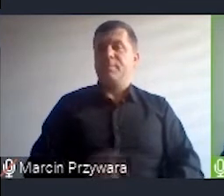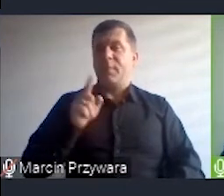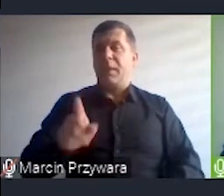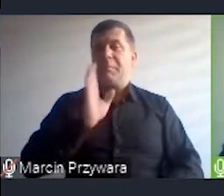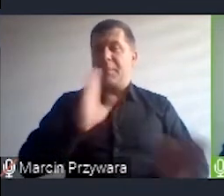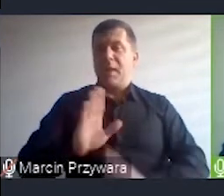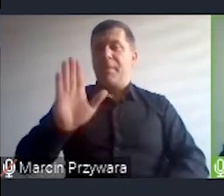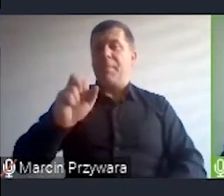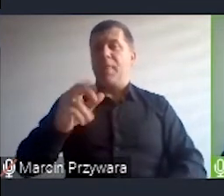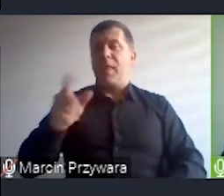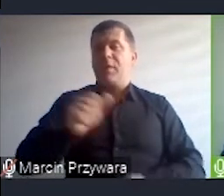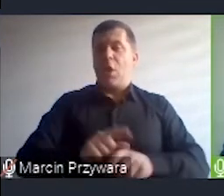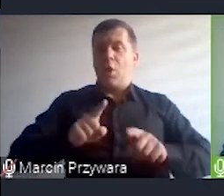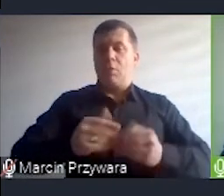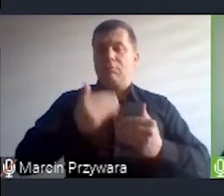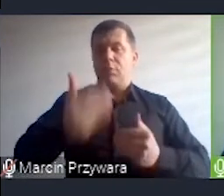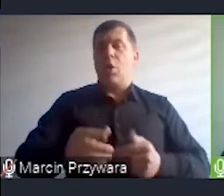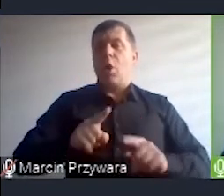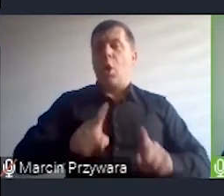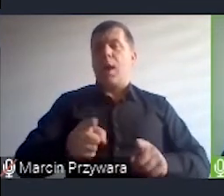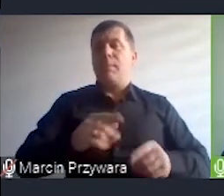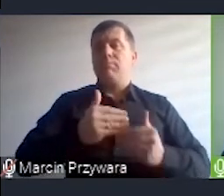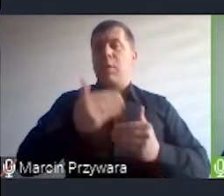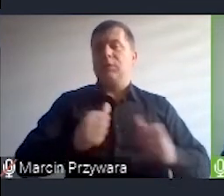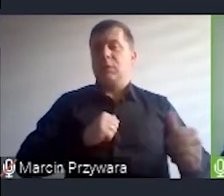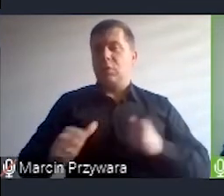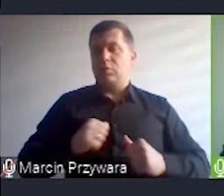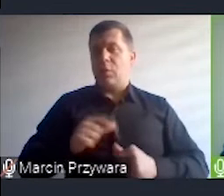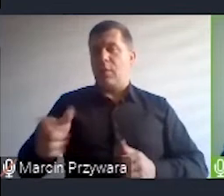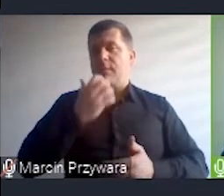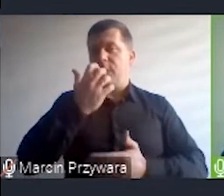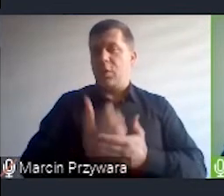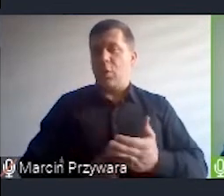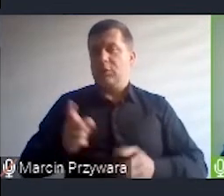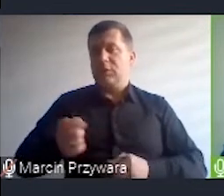który jest organizacją pozarządową wykorzystywał ten piec